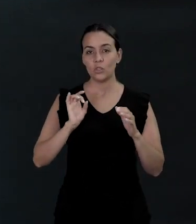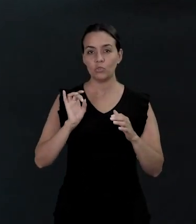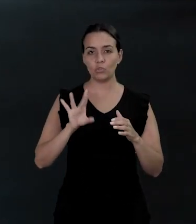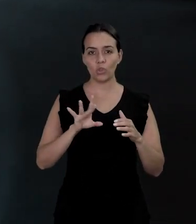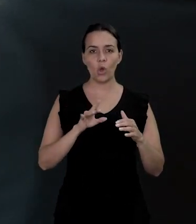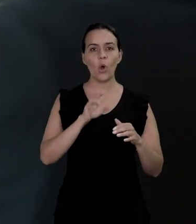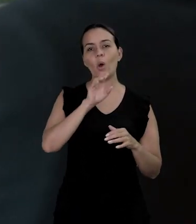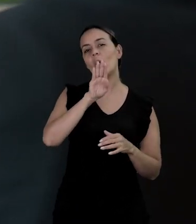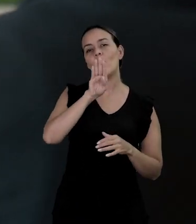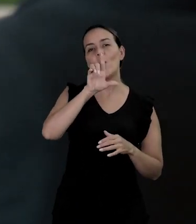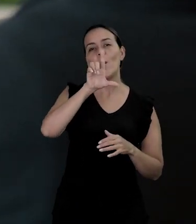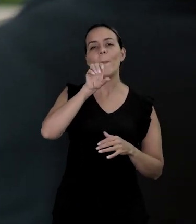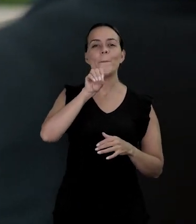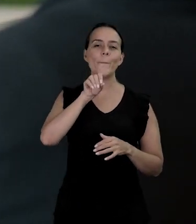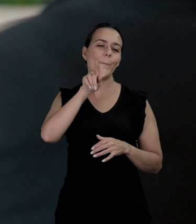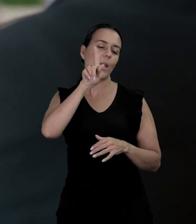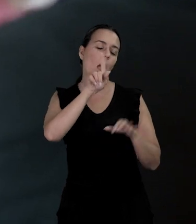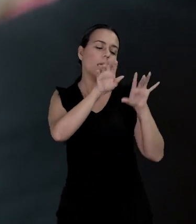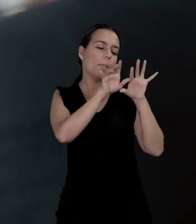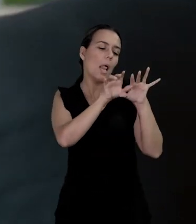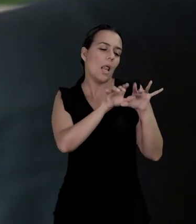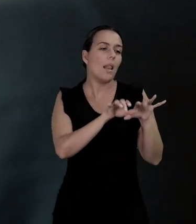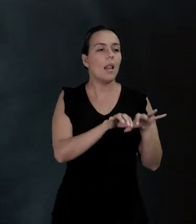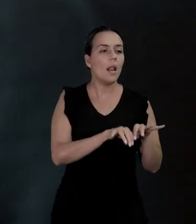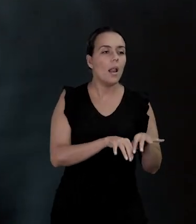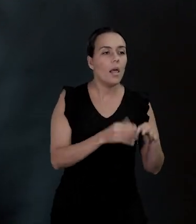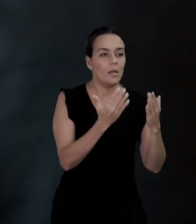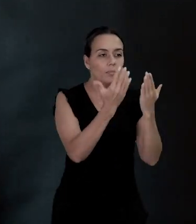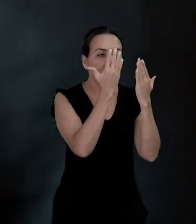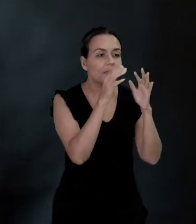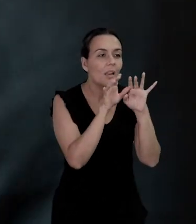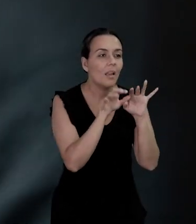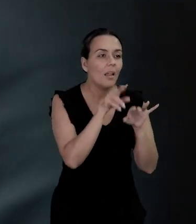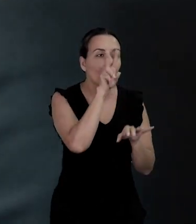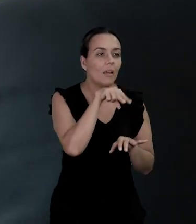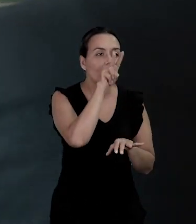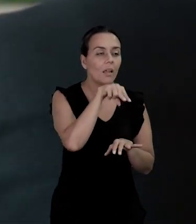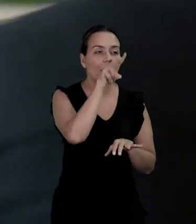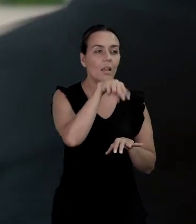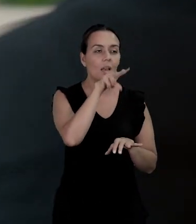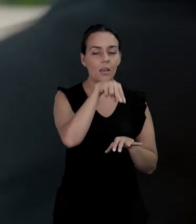ficar muito popular com o blog, que as pessoas iam ler blog e ficar com a cara no computador, lendo.